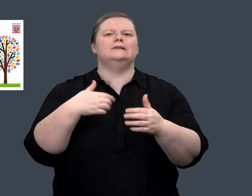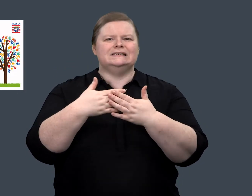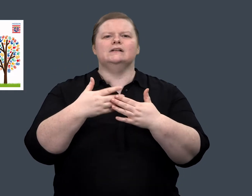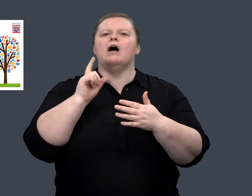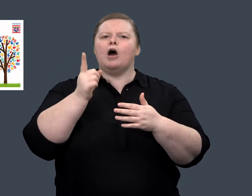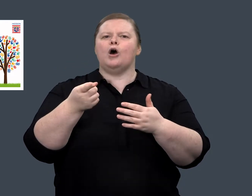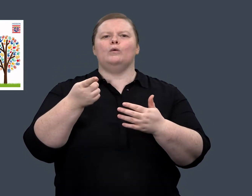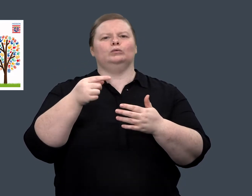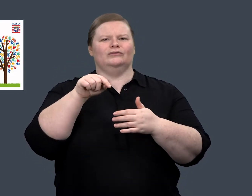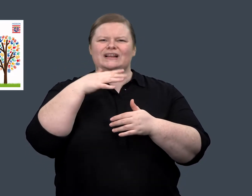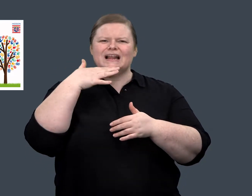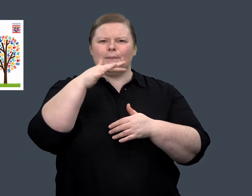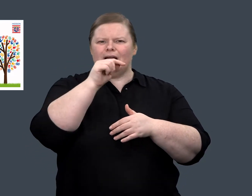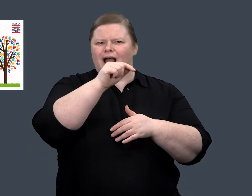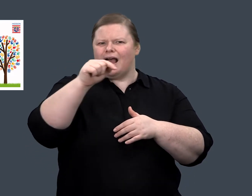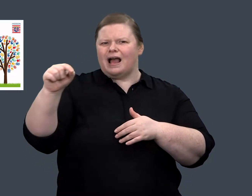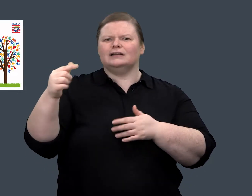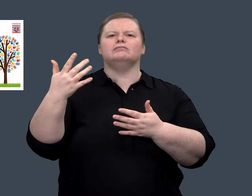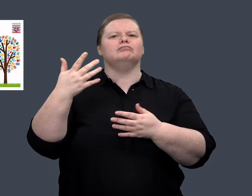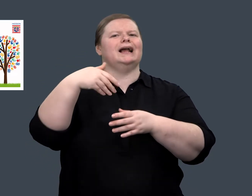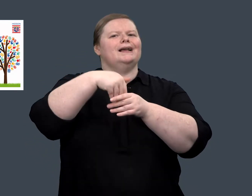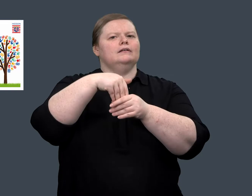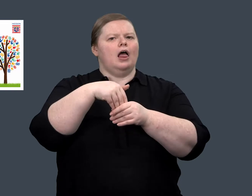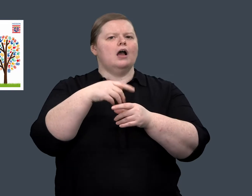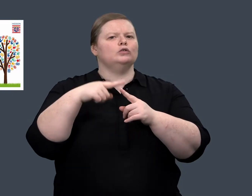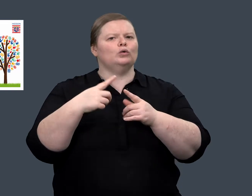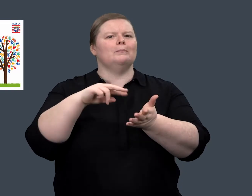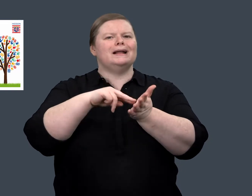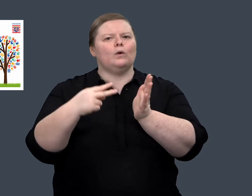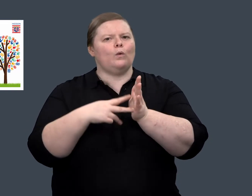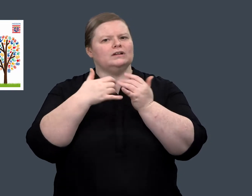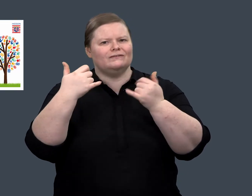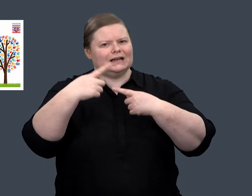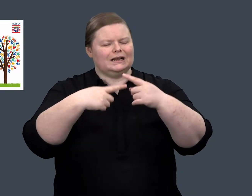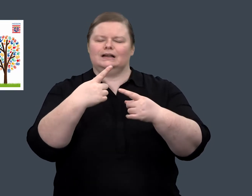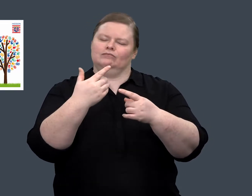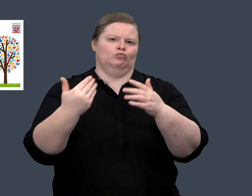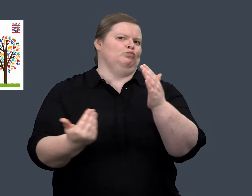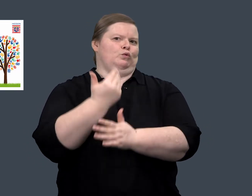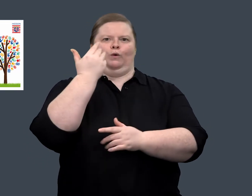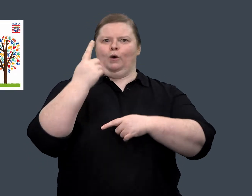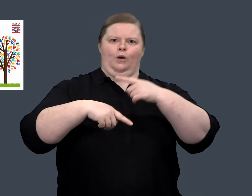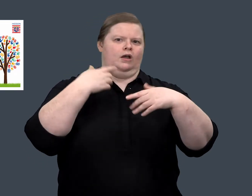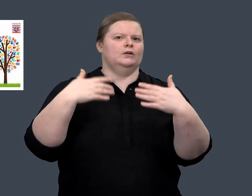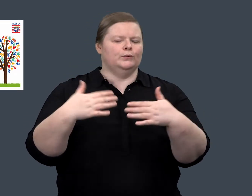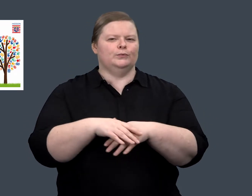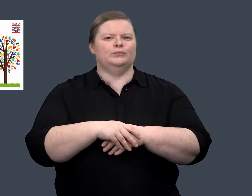und betritt in vielen Bereichen inhaltliches und methodisches Neuland“.